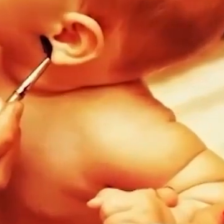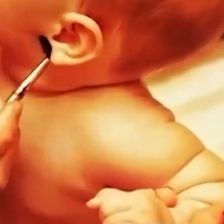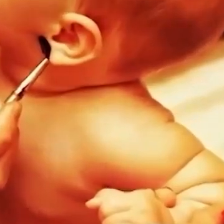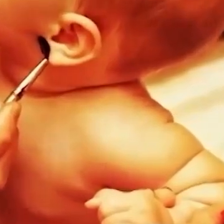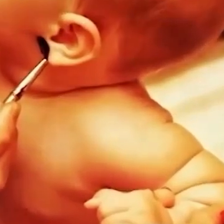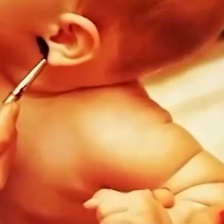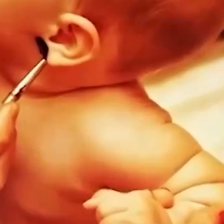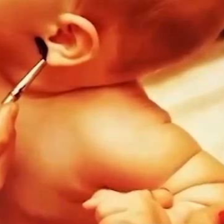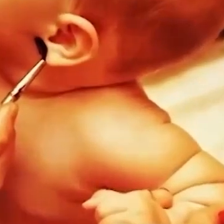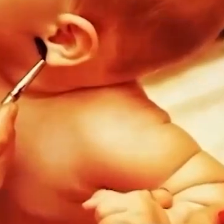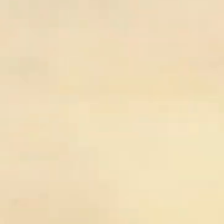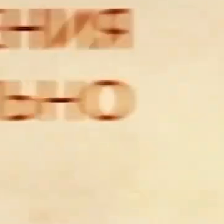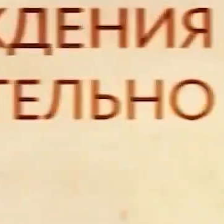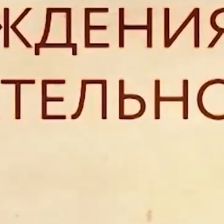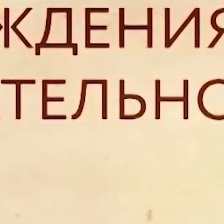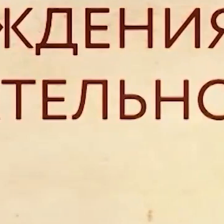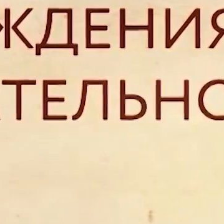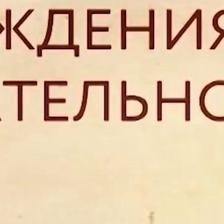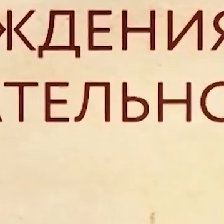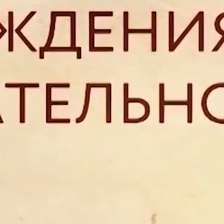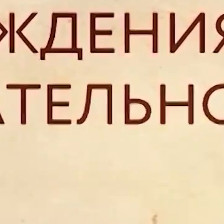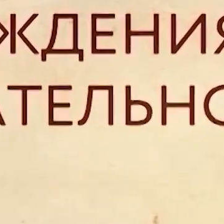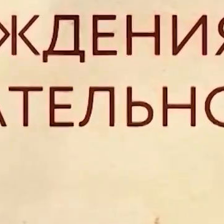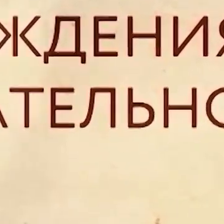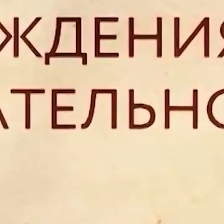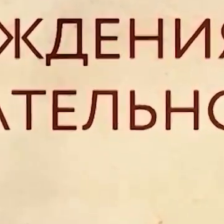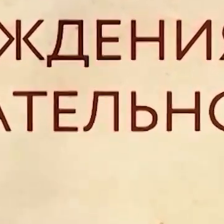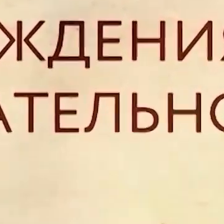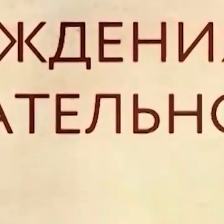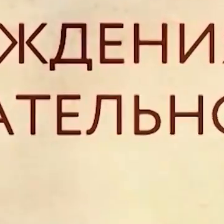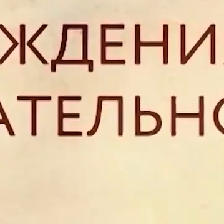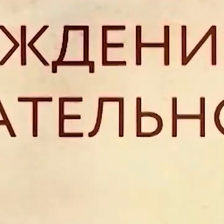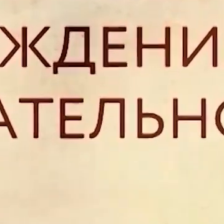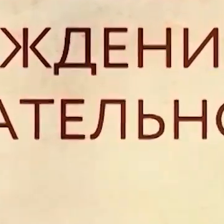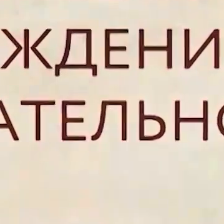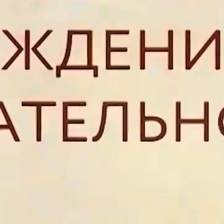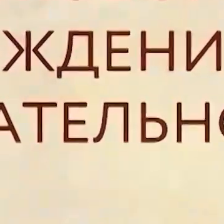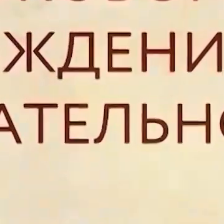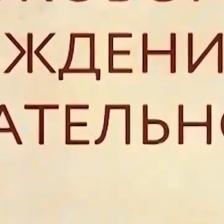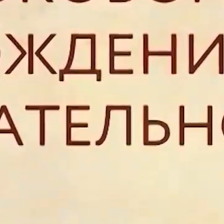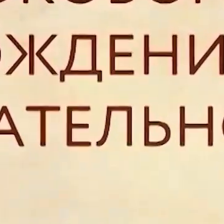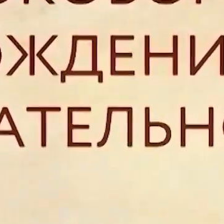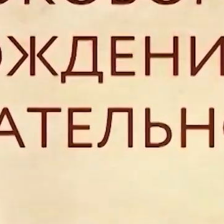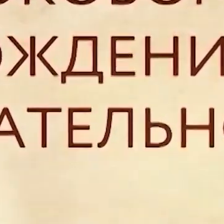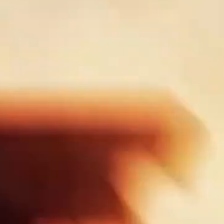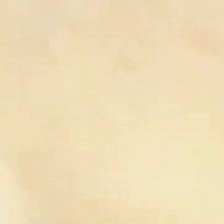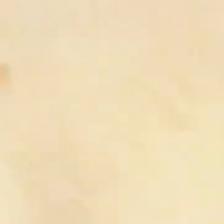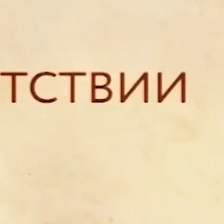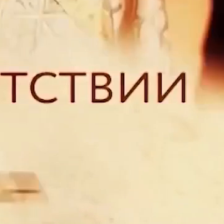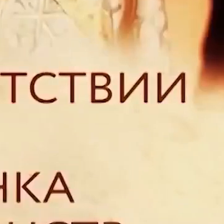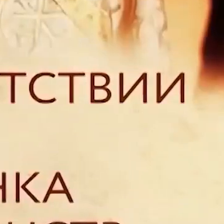по 40 день жизни откладывание крещения детей после 40 дня рождения нежелательно это свидетельствует